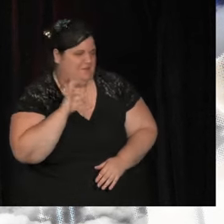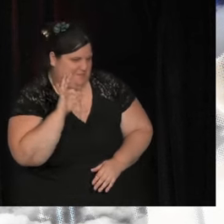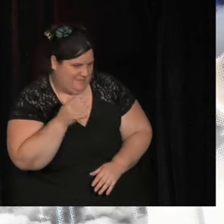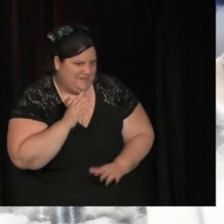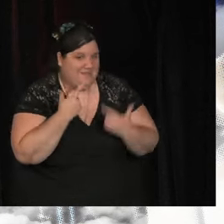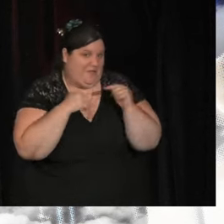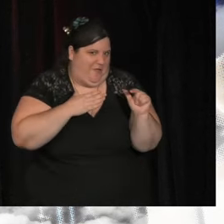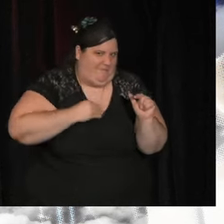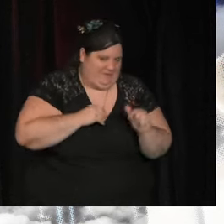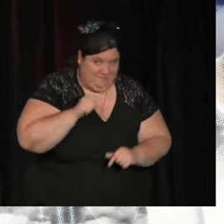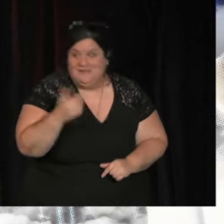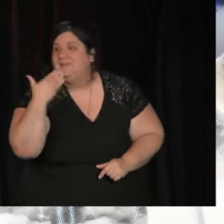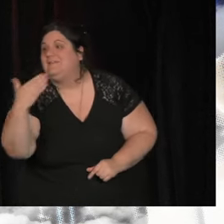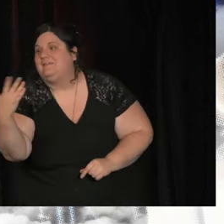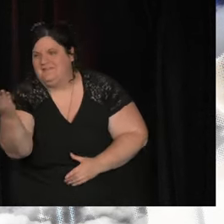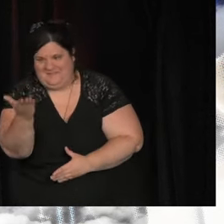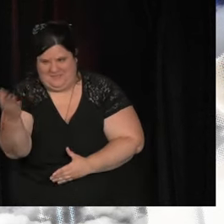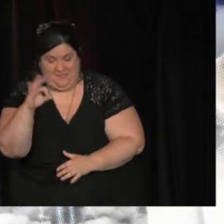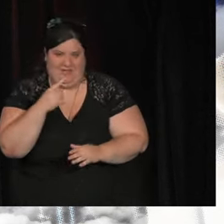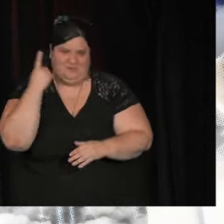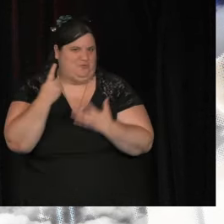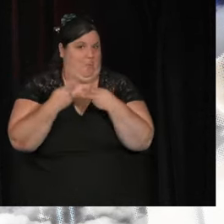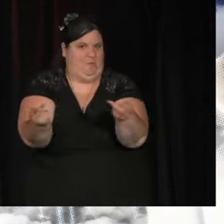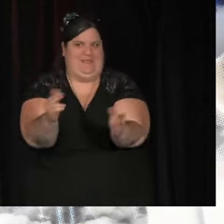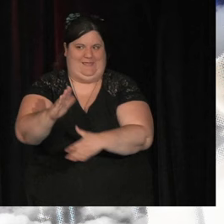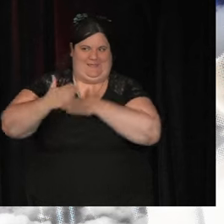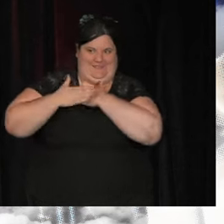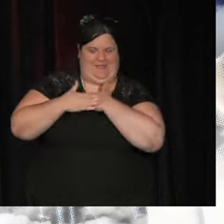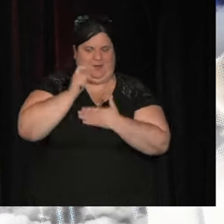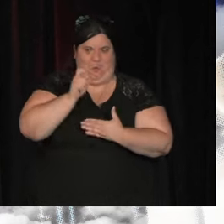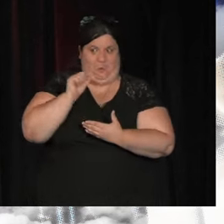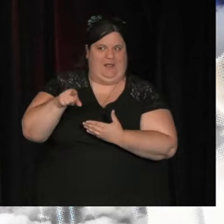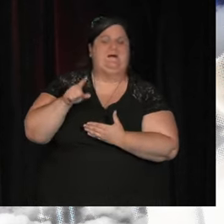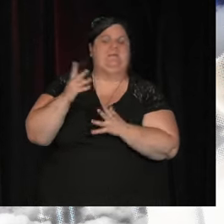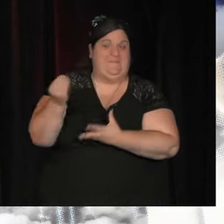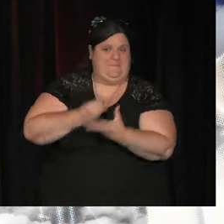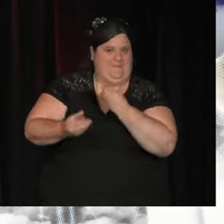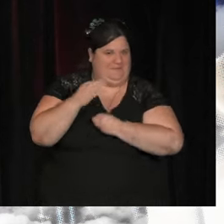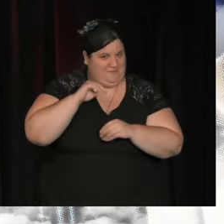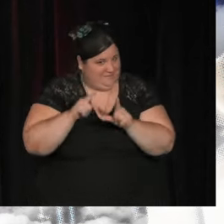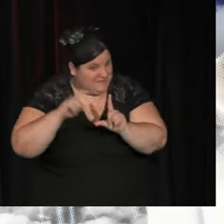Il faudrait qu'on ait tout le temps un hive mind avec nous qui nous aide pour le fact checking. (chiffres à chaque fois) Et tu pouvais voter